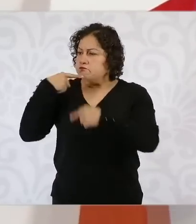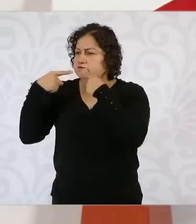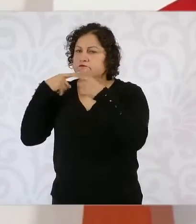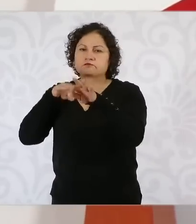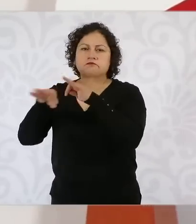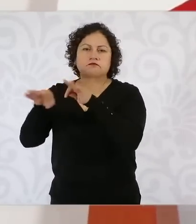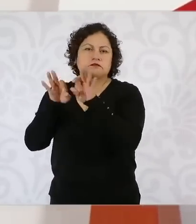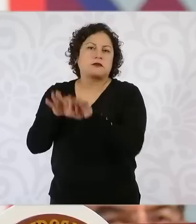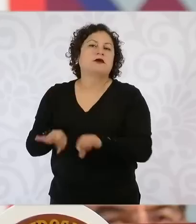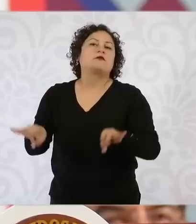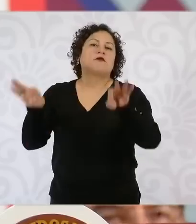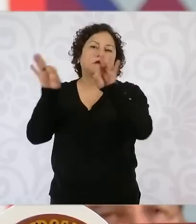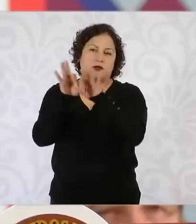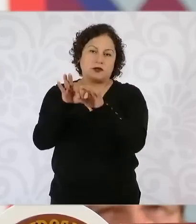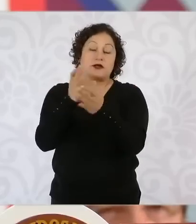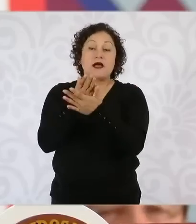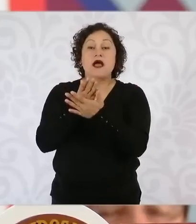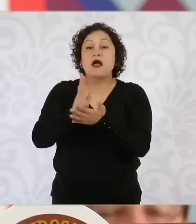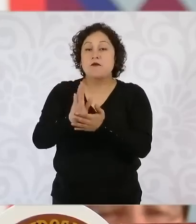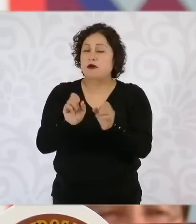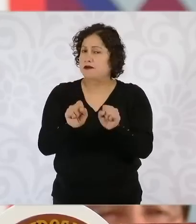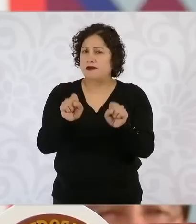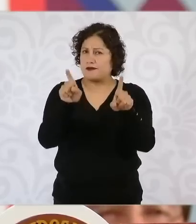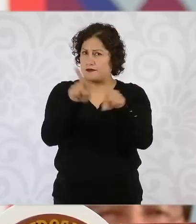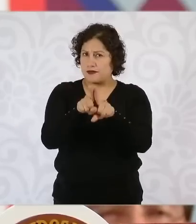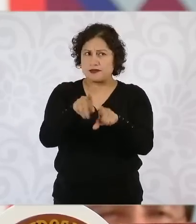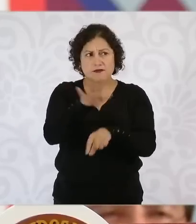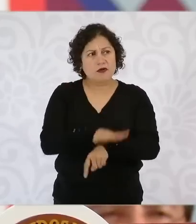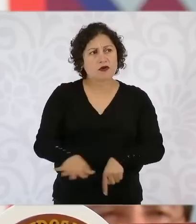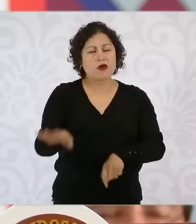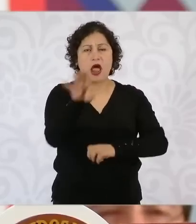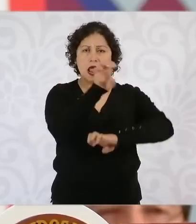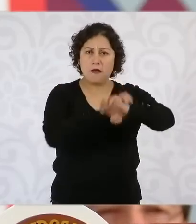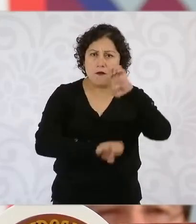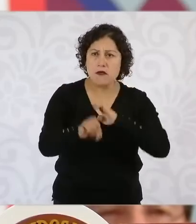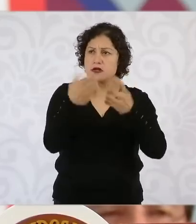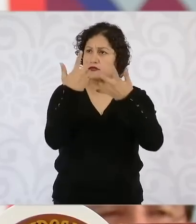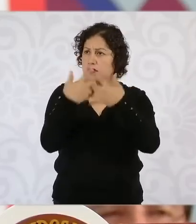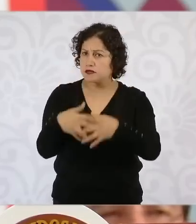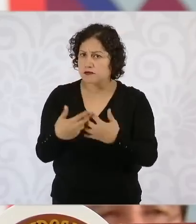dar certidumbre a los mercados financieros y en general a los mercados Entonces el mismo